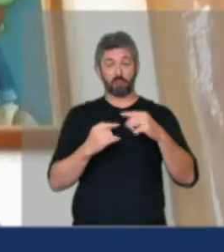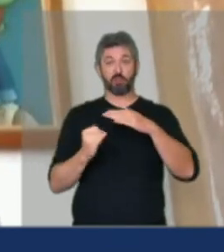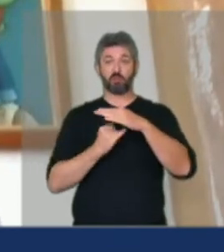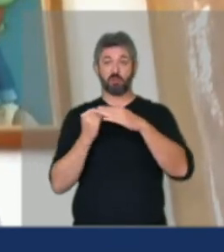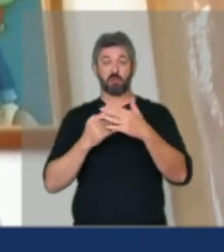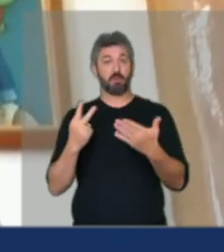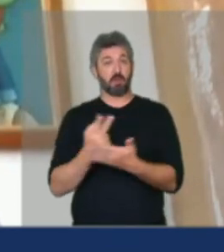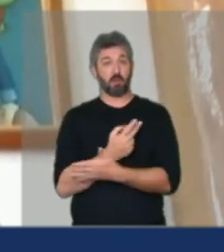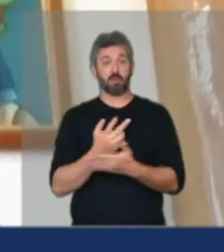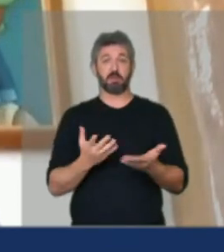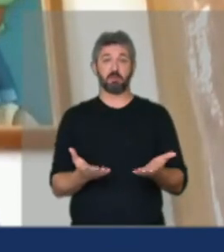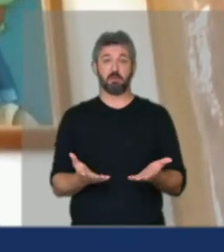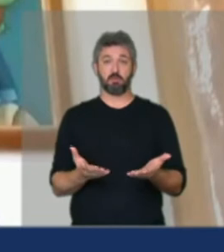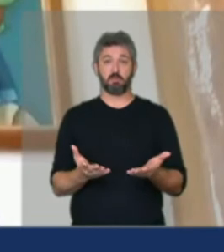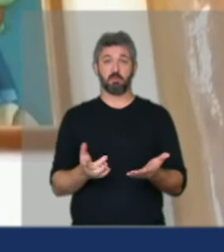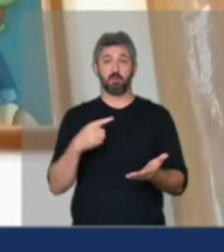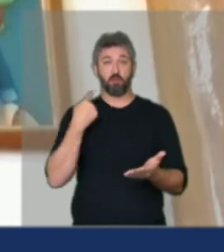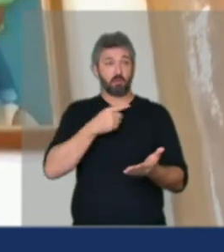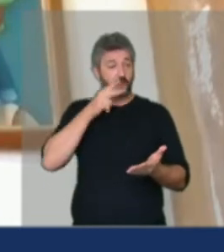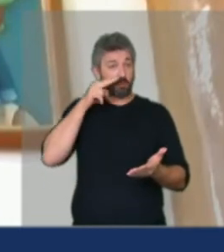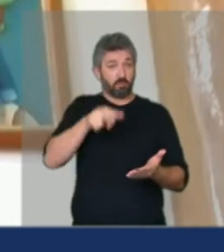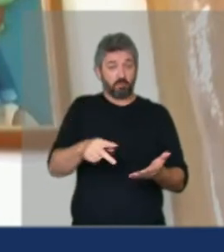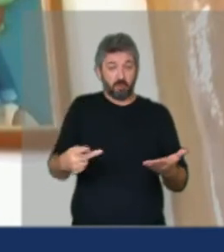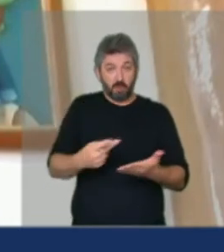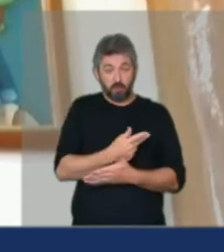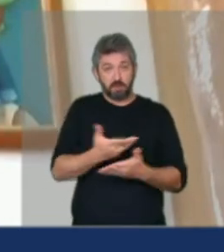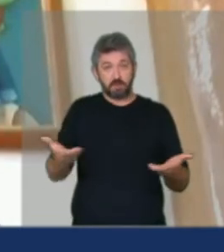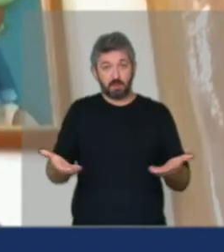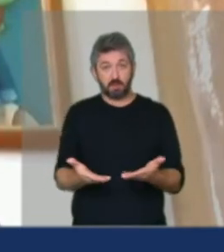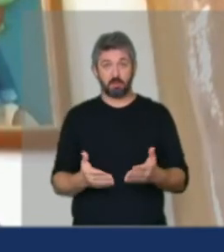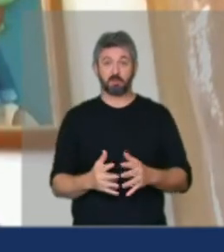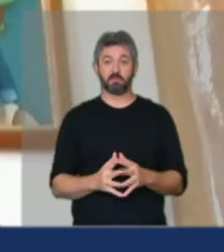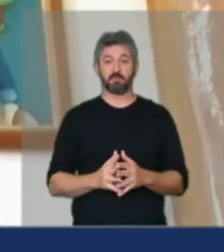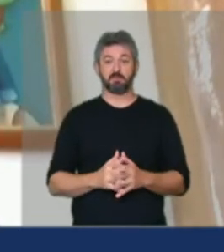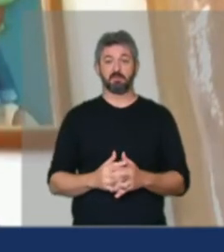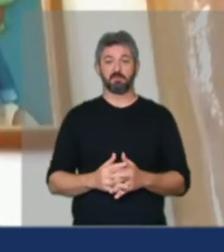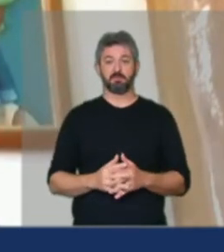POLÍTICA... INSTITUCIONAL QUE ESTAMOS A VIVER NESSE MOMENTO. CLARO QUE ISSO JÁ VEM DE ALGUM TEMPO, HÁ BASTANTE